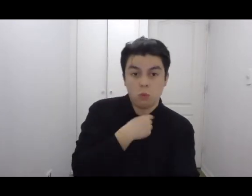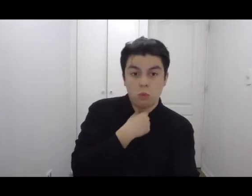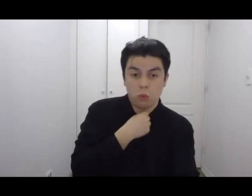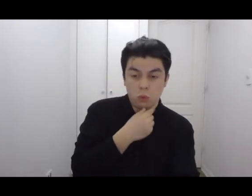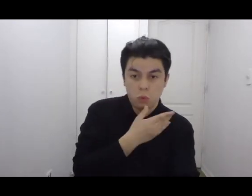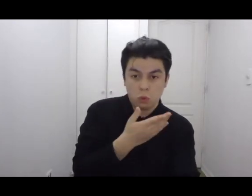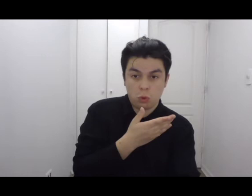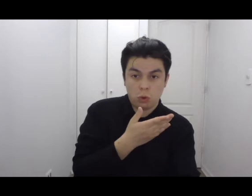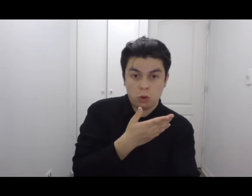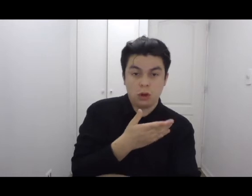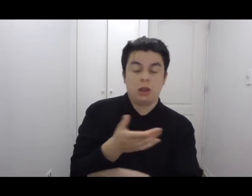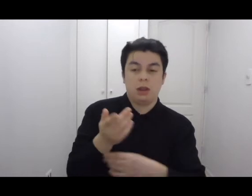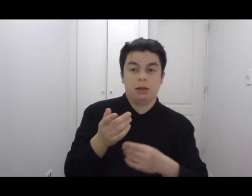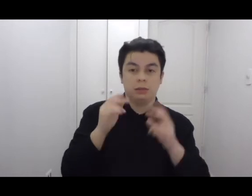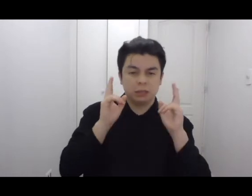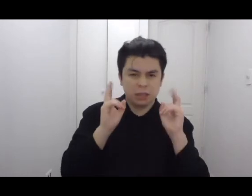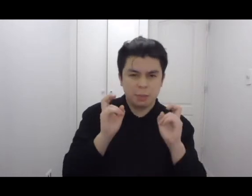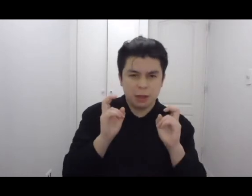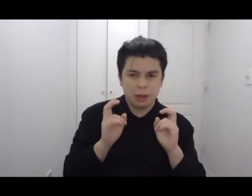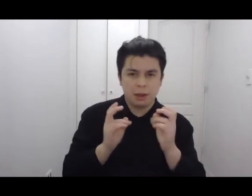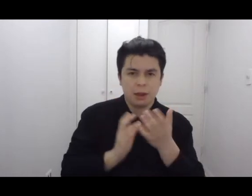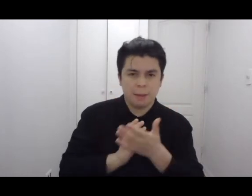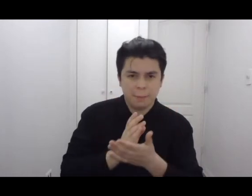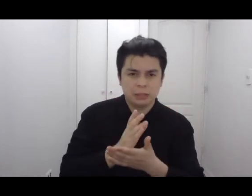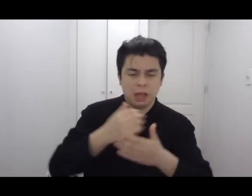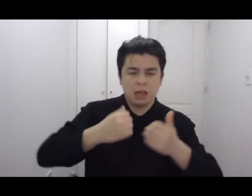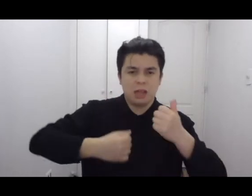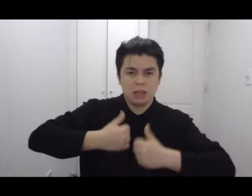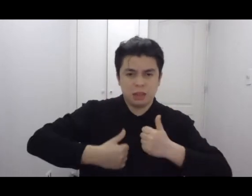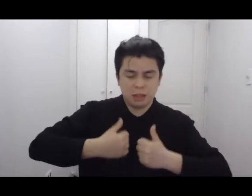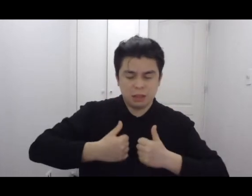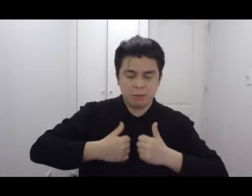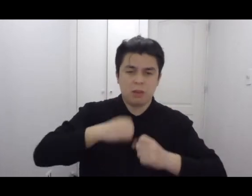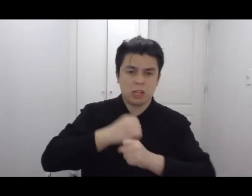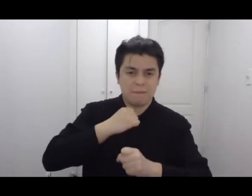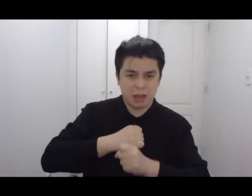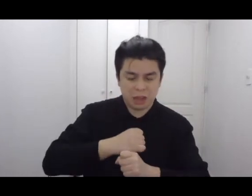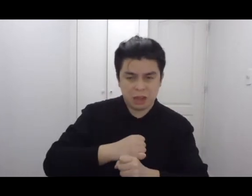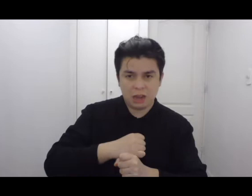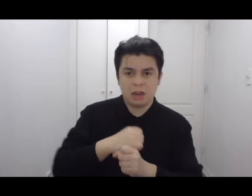si usted es se está formando para trabajar en el área de la salud